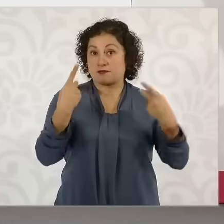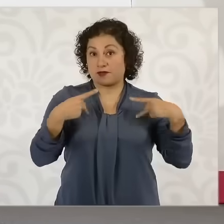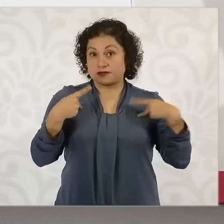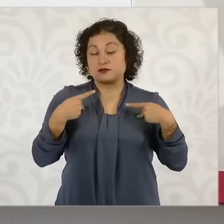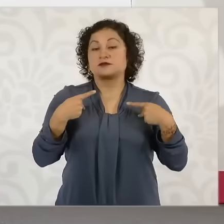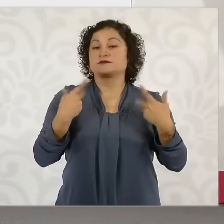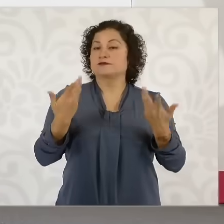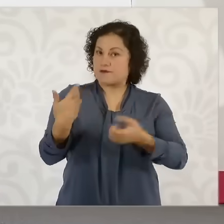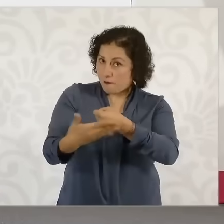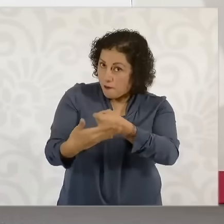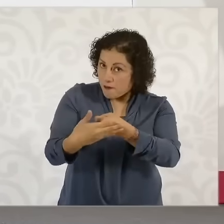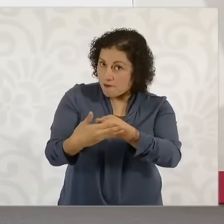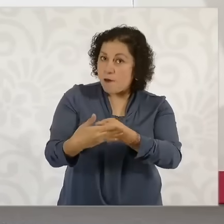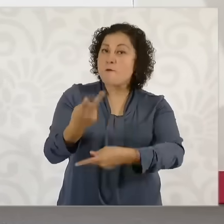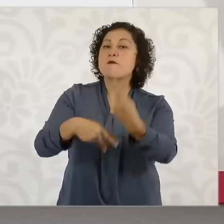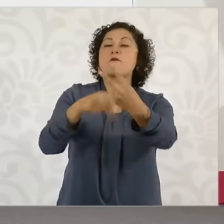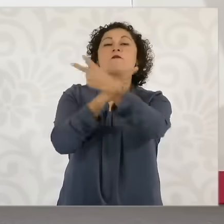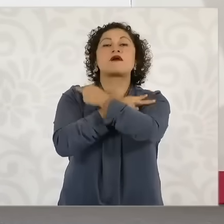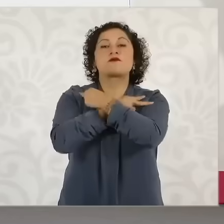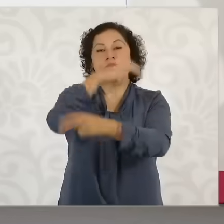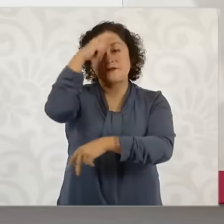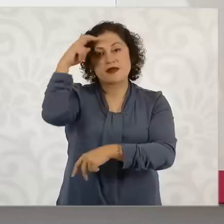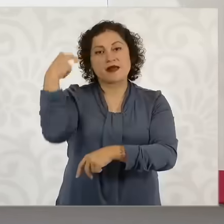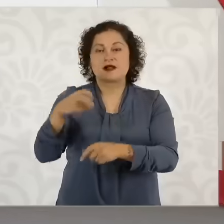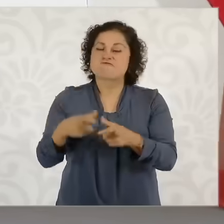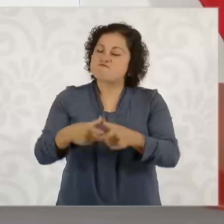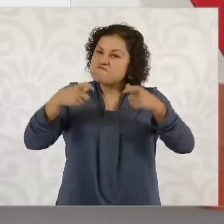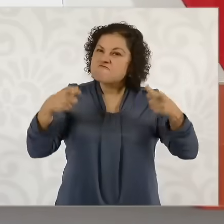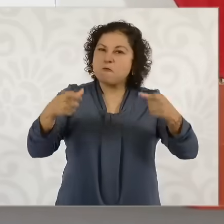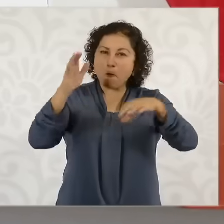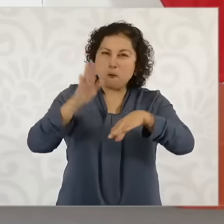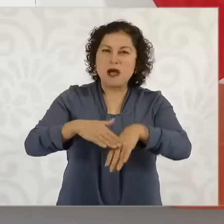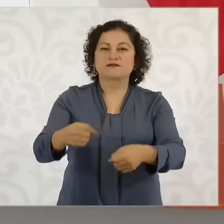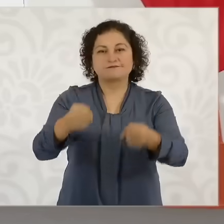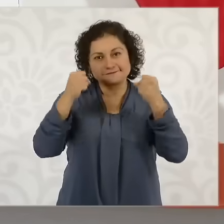verano lo vamos a superar. Vamos a alcanzar los 7,000 pasajeros transportados diariamente. Como ya